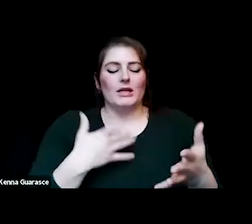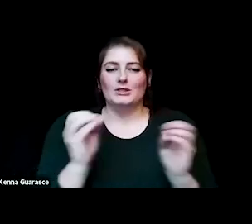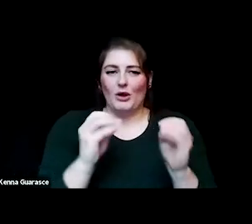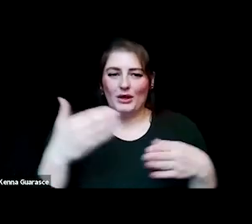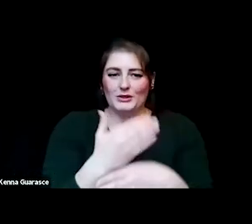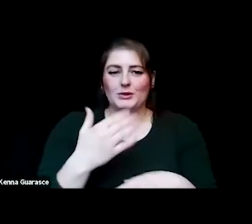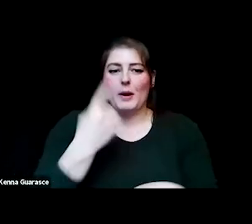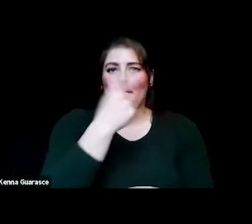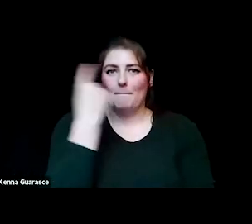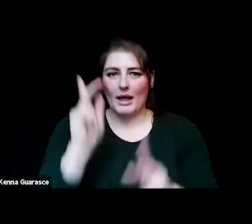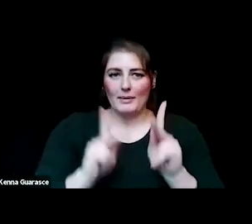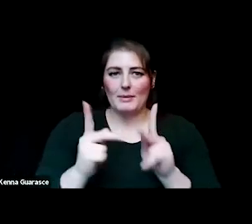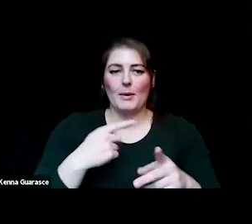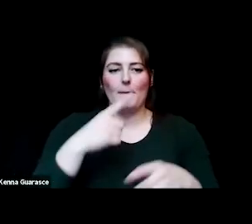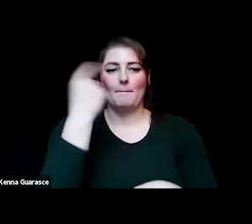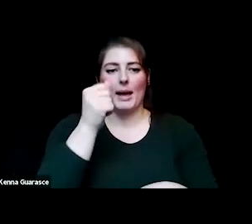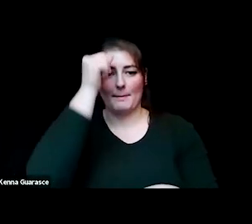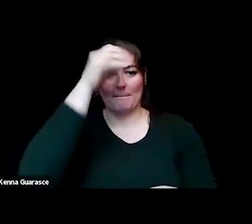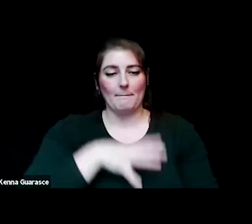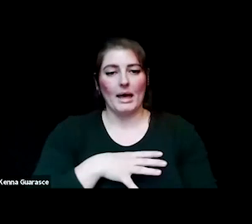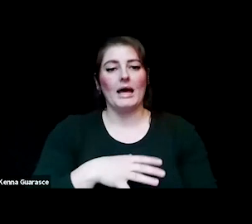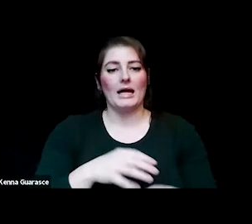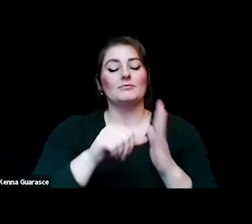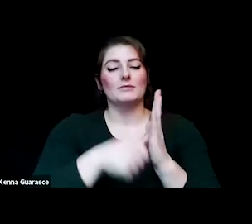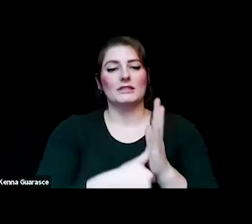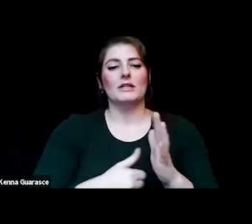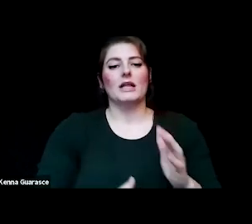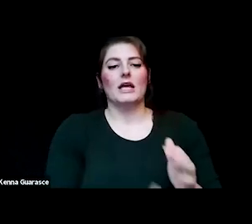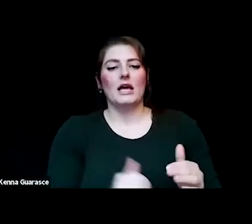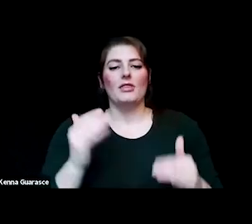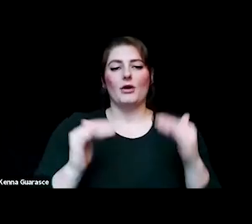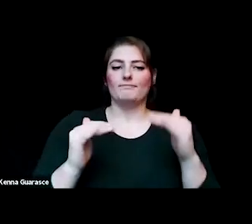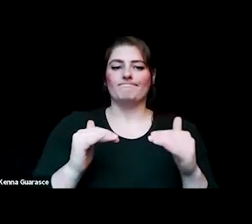Las personas negras, en particular los hombres negros, han sido afectados desproporcionadamente por sobredosis